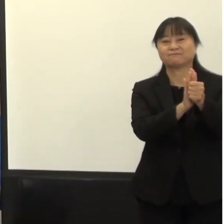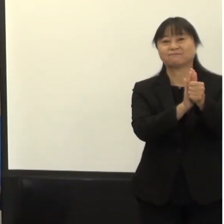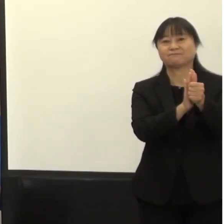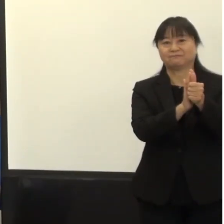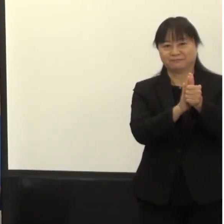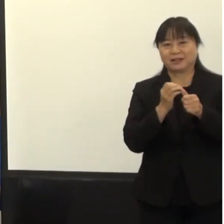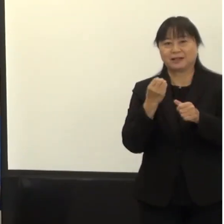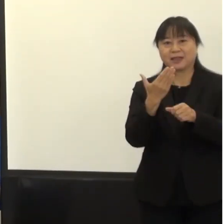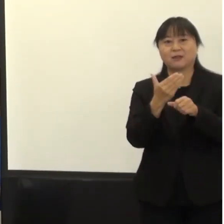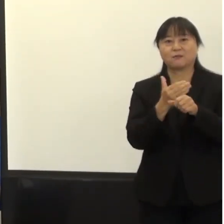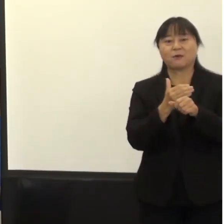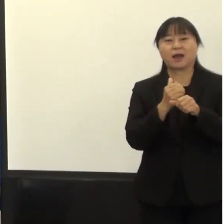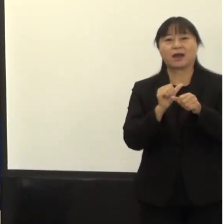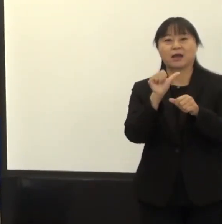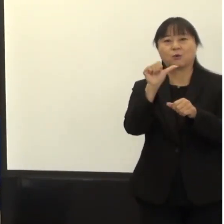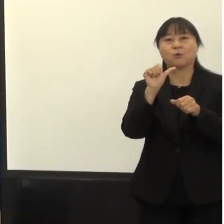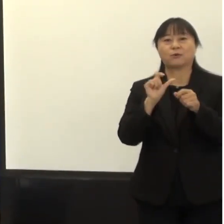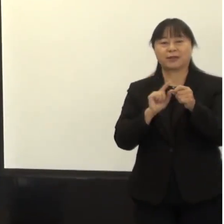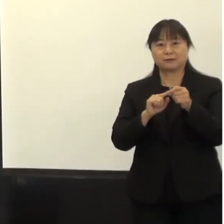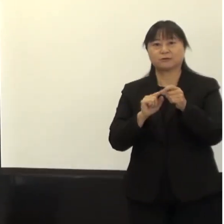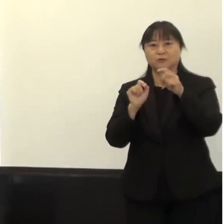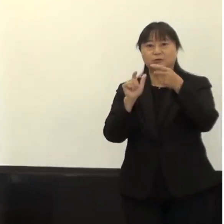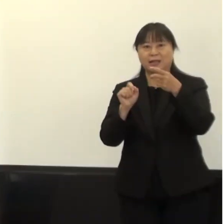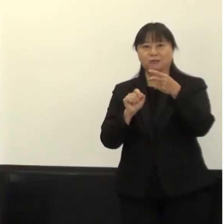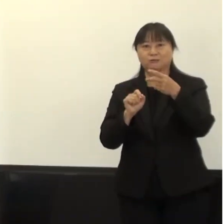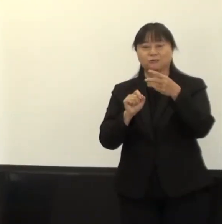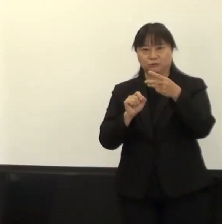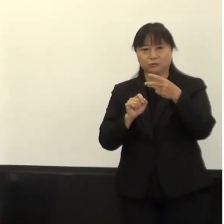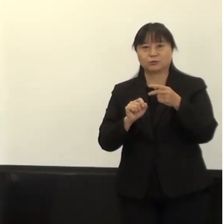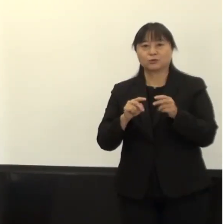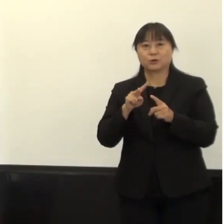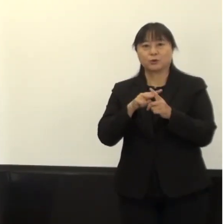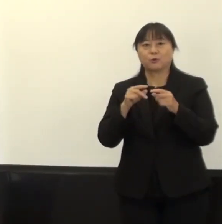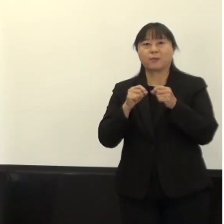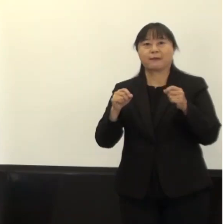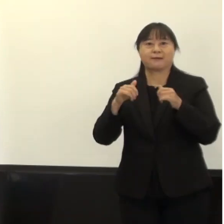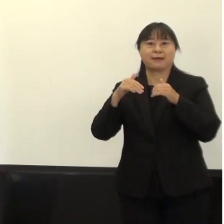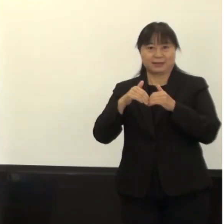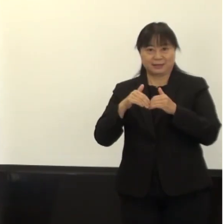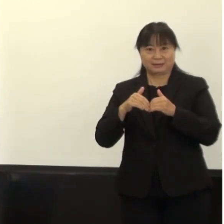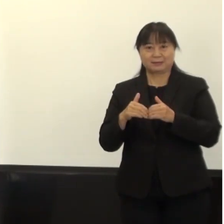令和５年１２月 富士市長 小長井義正